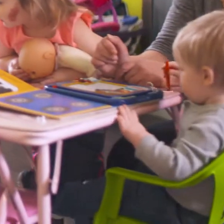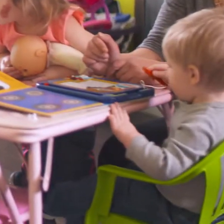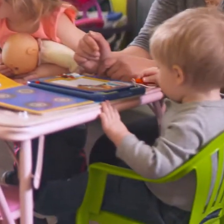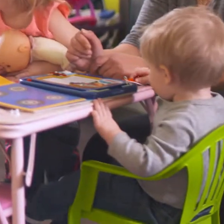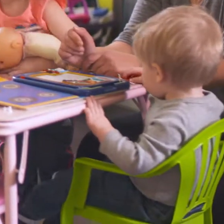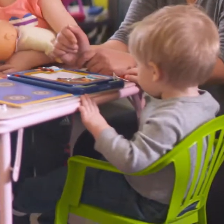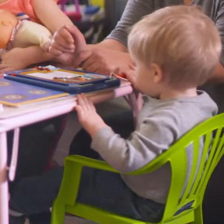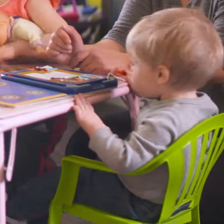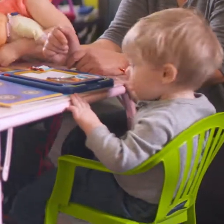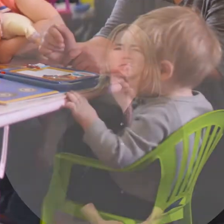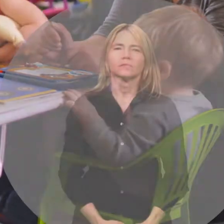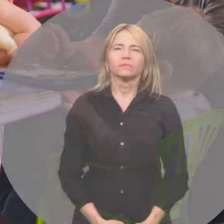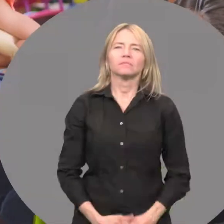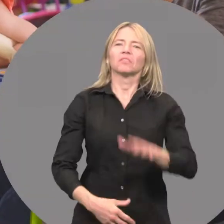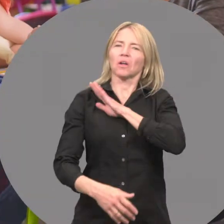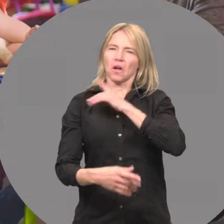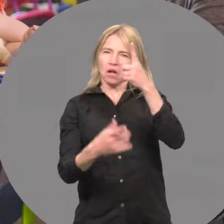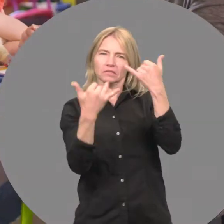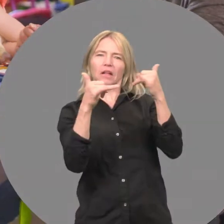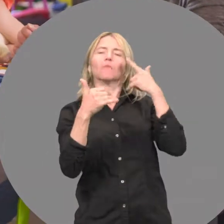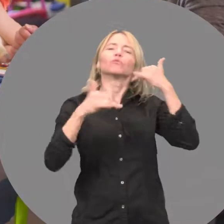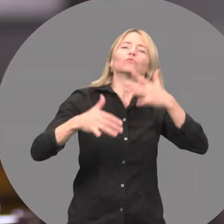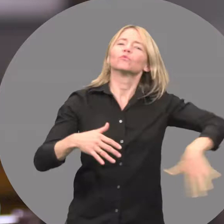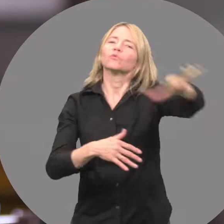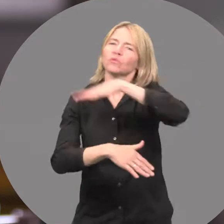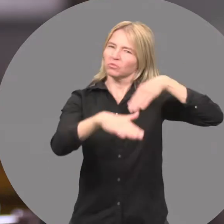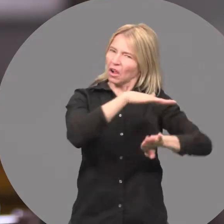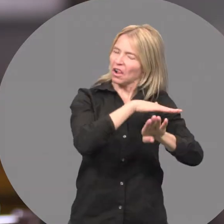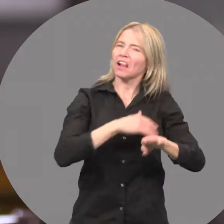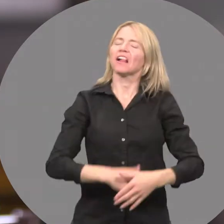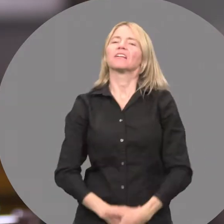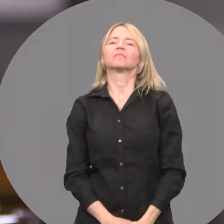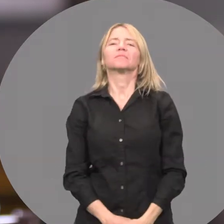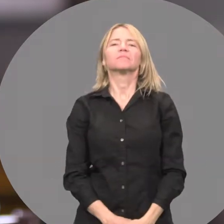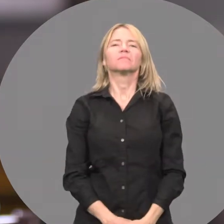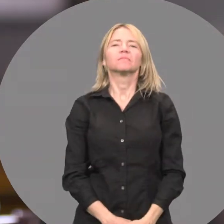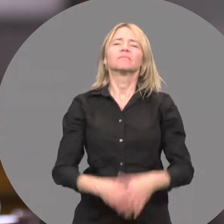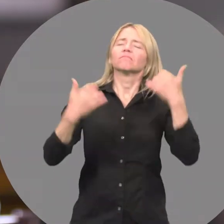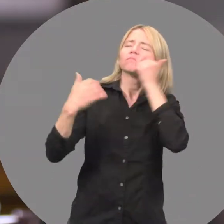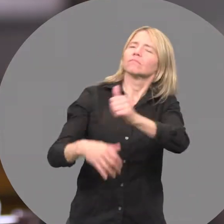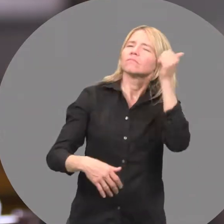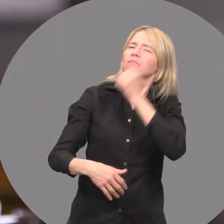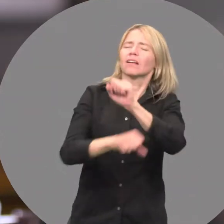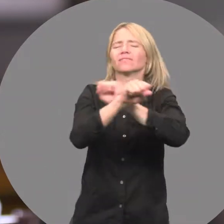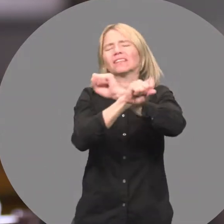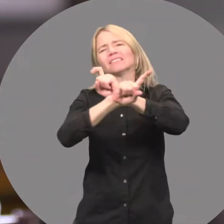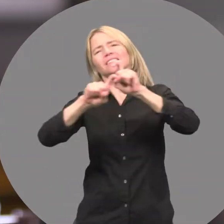Éducatrice : Oh Wow! Andrew : Il y a une salle de jeu au sous-sol. Et chaque jour, il y a différentes activités.